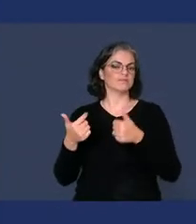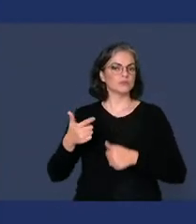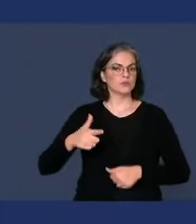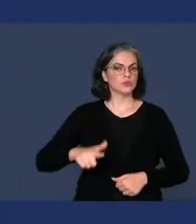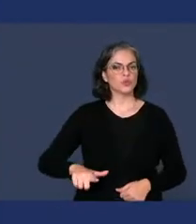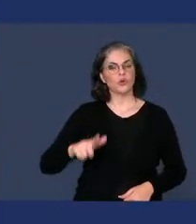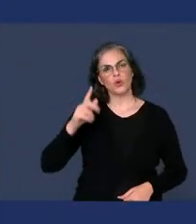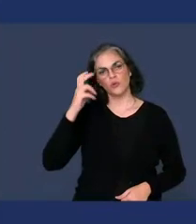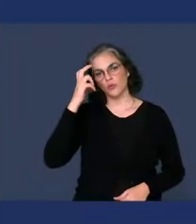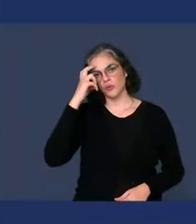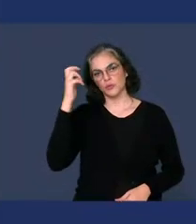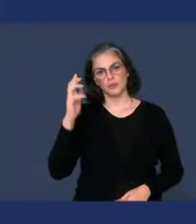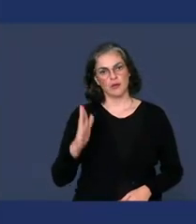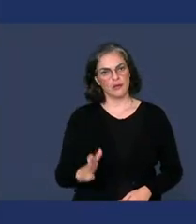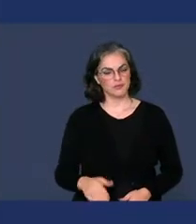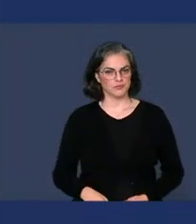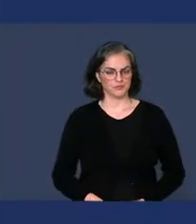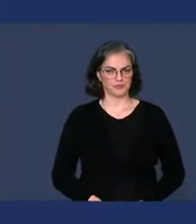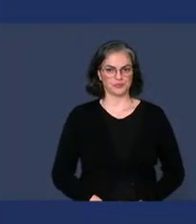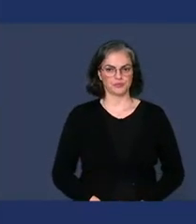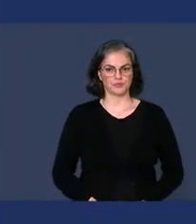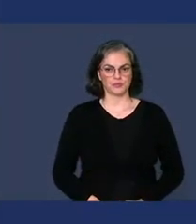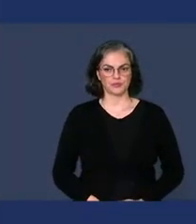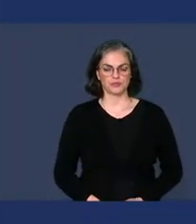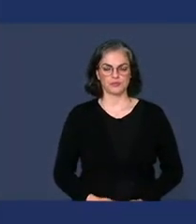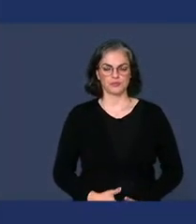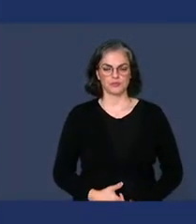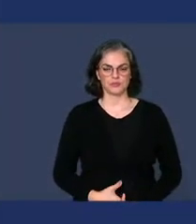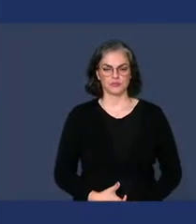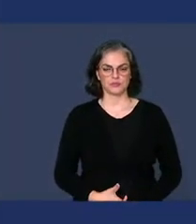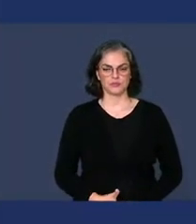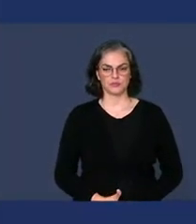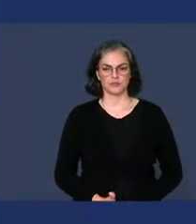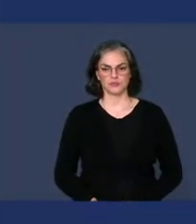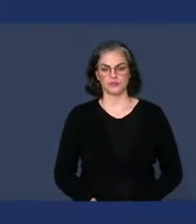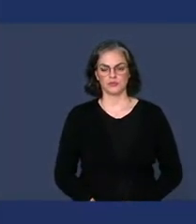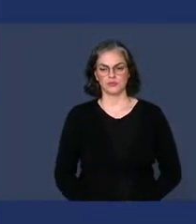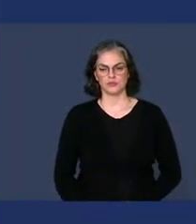PROCESSO DE RECONSTRUÇÃO DA CULTURA EM TEMPOS DE PANDEMIA. É POR ISSO QUE EU SOLICITO AOS MEUS PARES, DEPUTADO